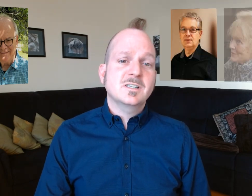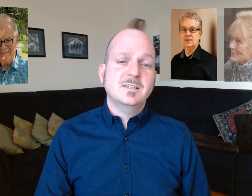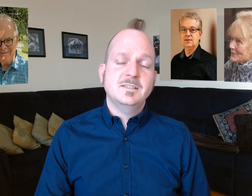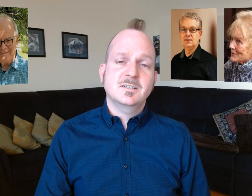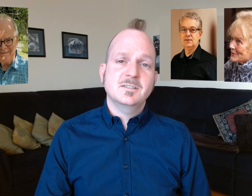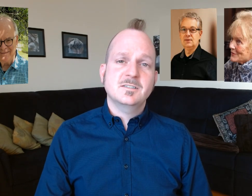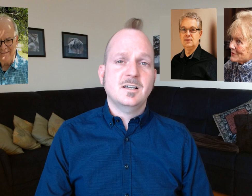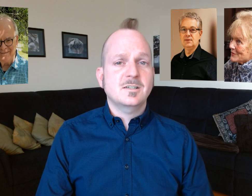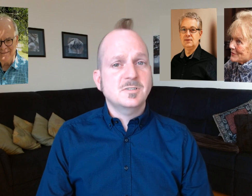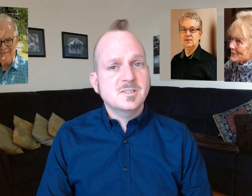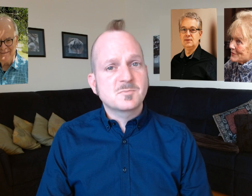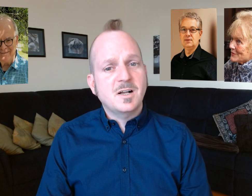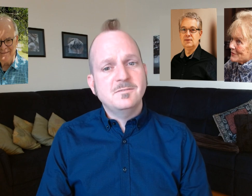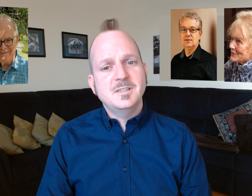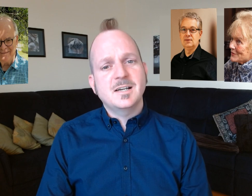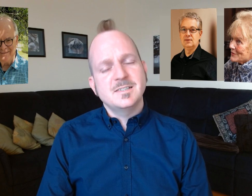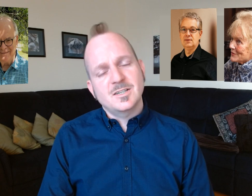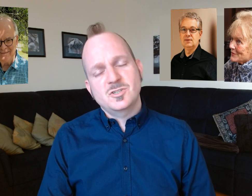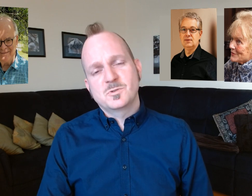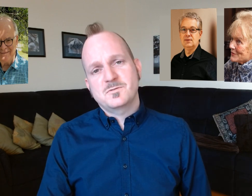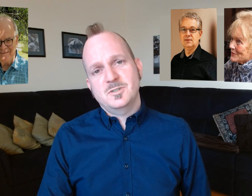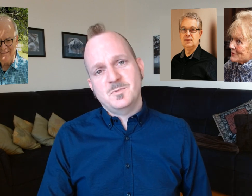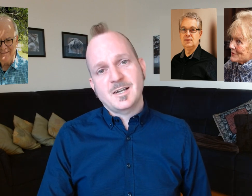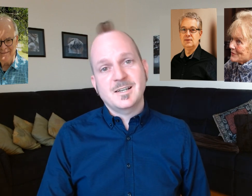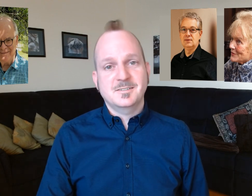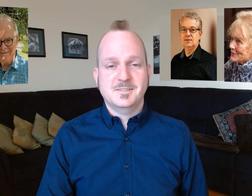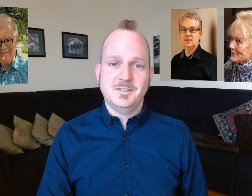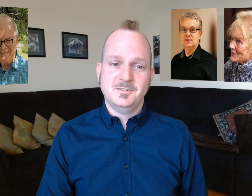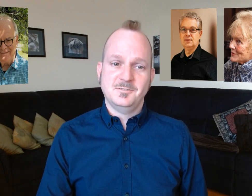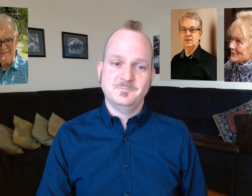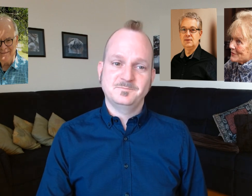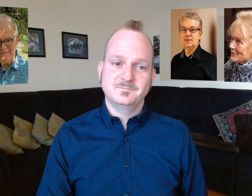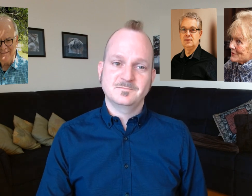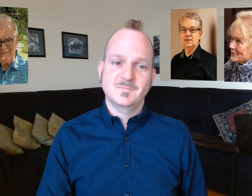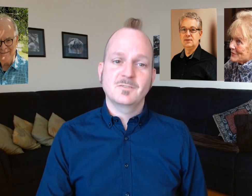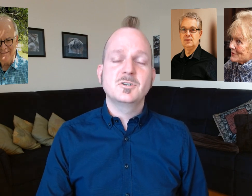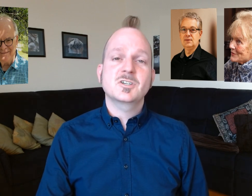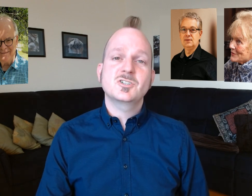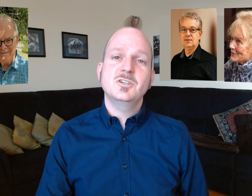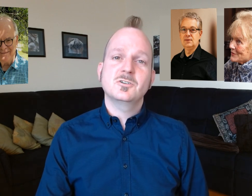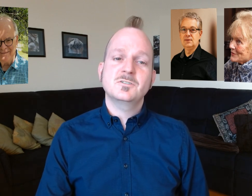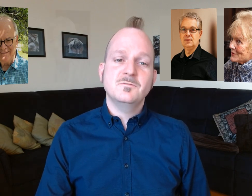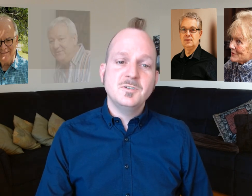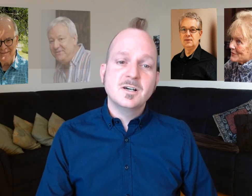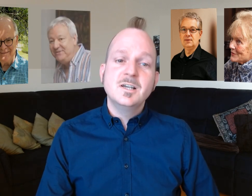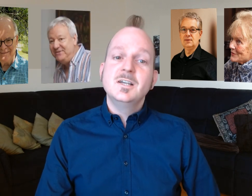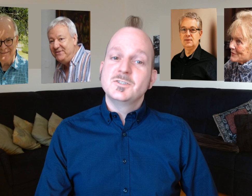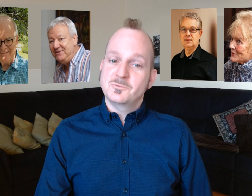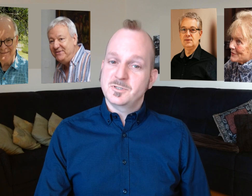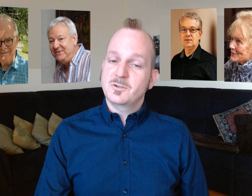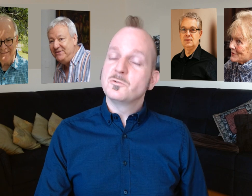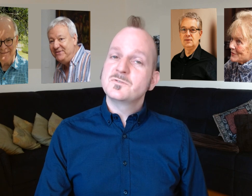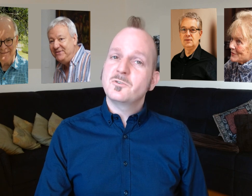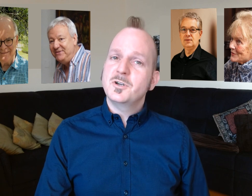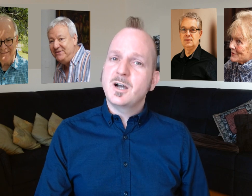und die Künstlerin Hetty Krist hat auch dieses Mal wieder ein sehr stimmungsvolles Plakat gezeichnet. Für die Regie konnten wir zu unserer großen Freude